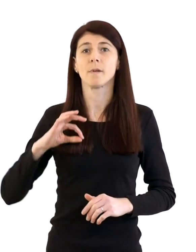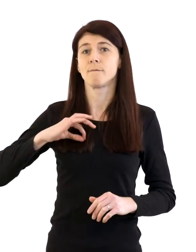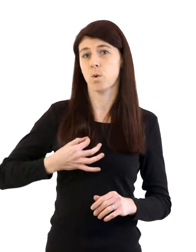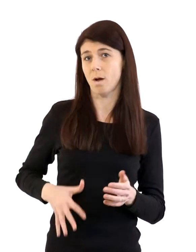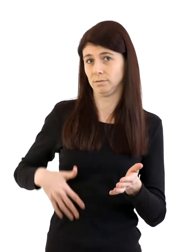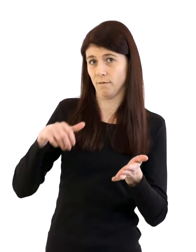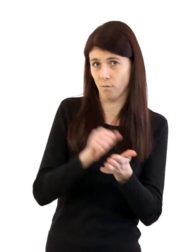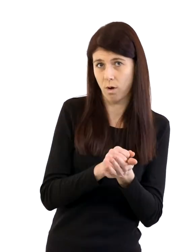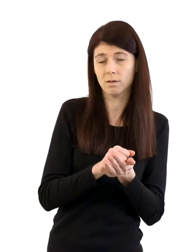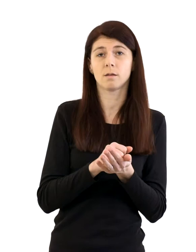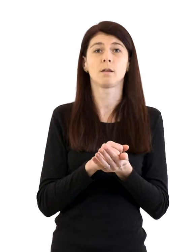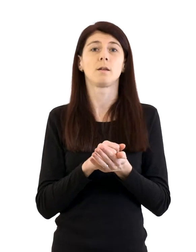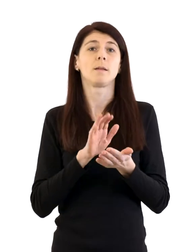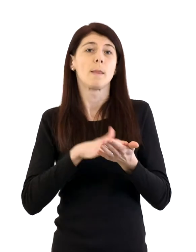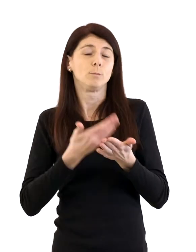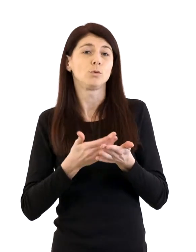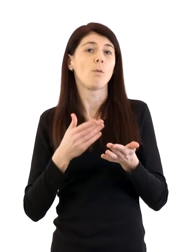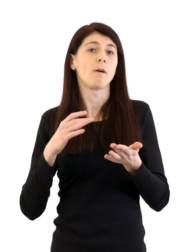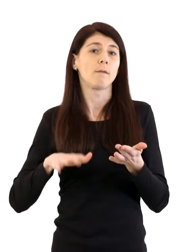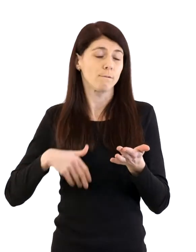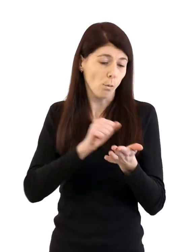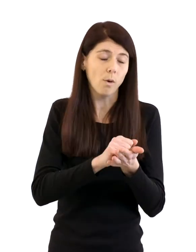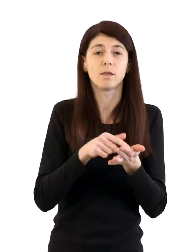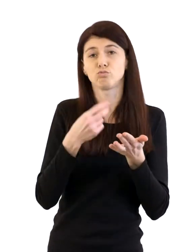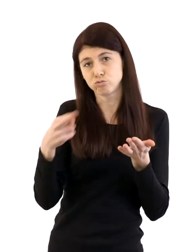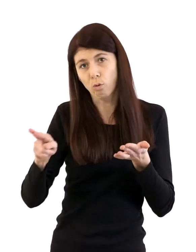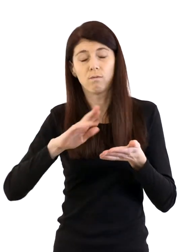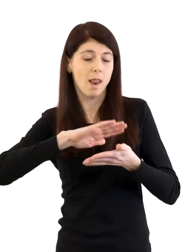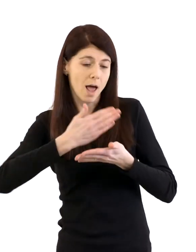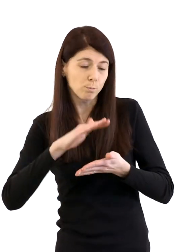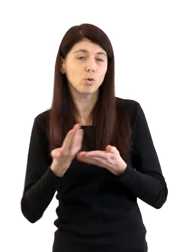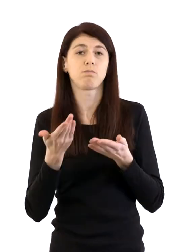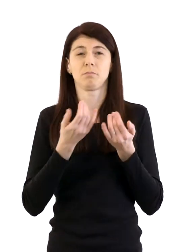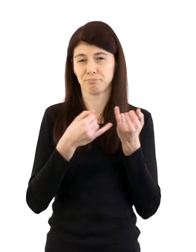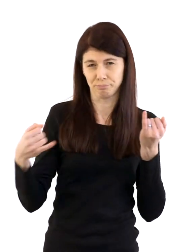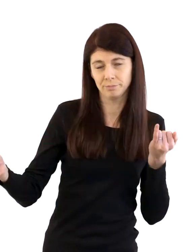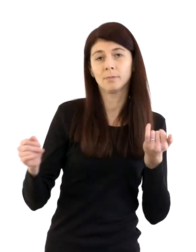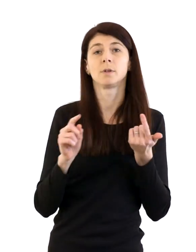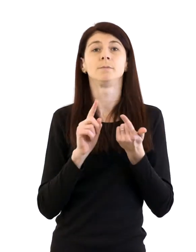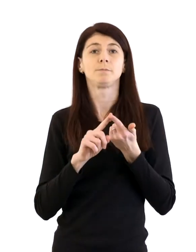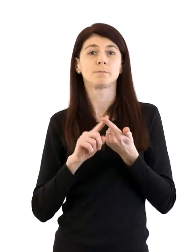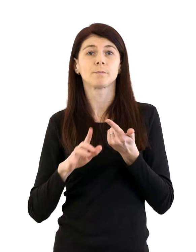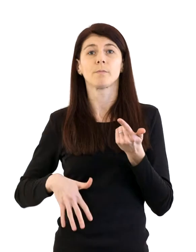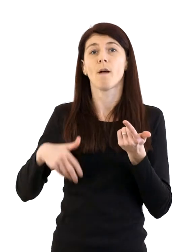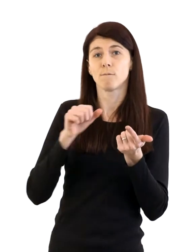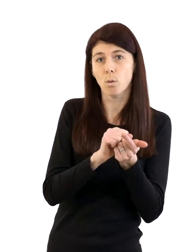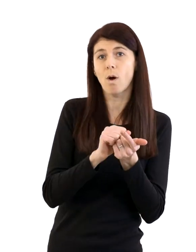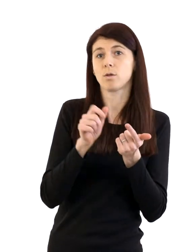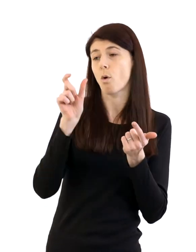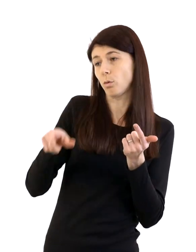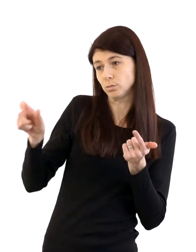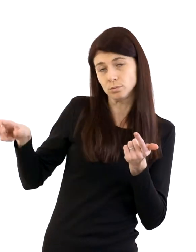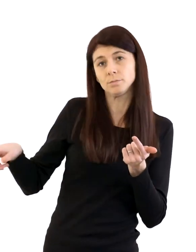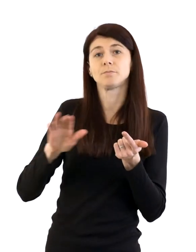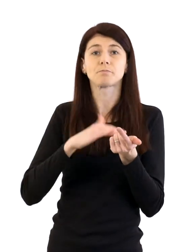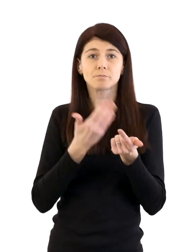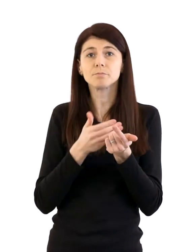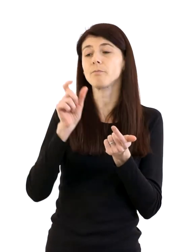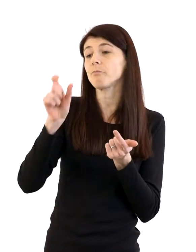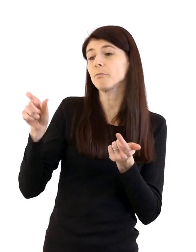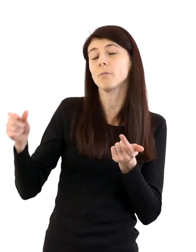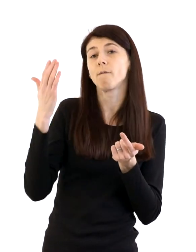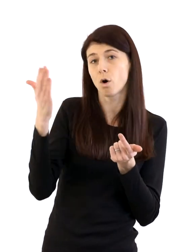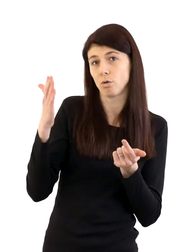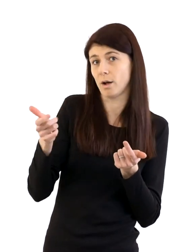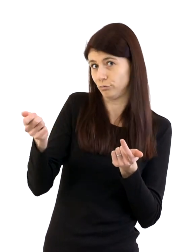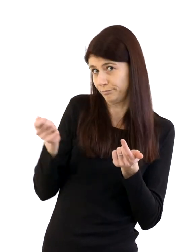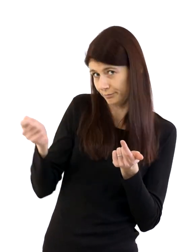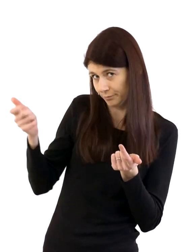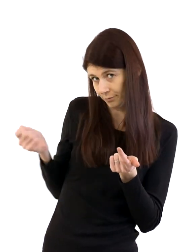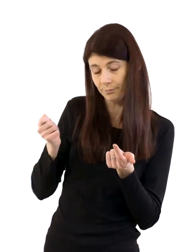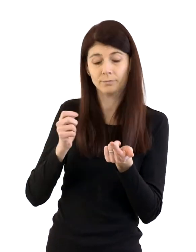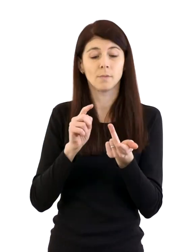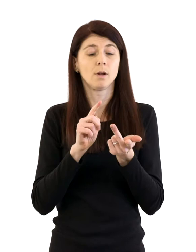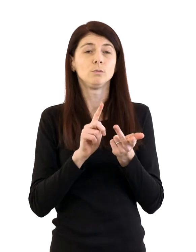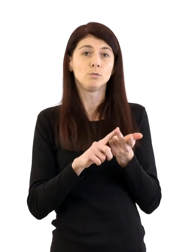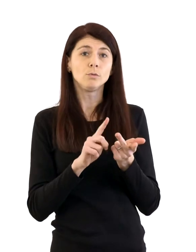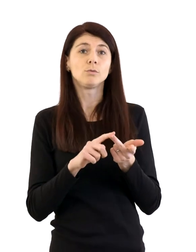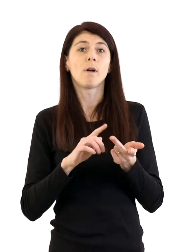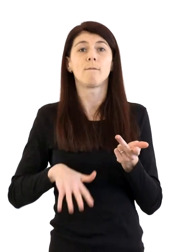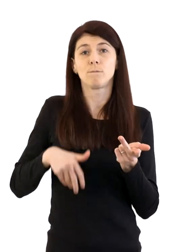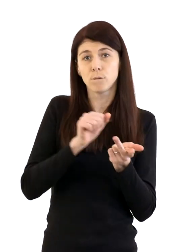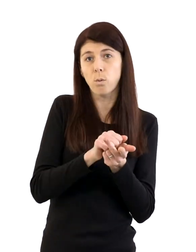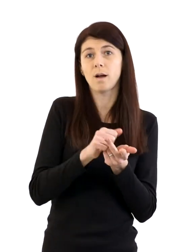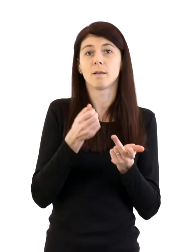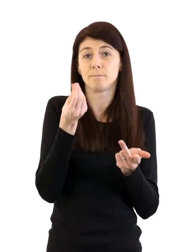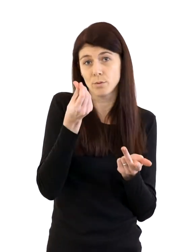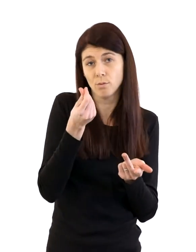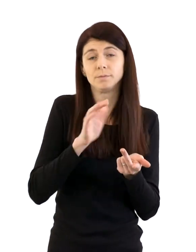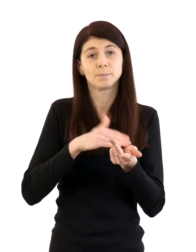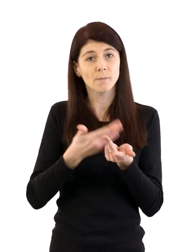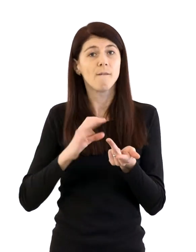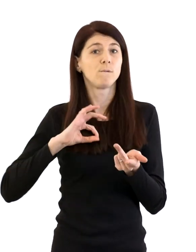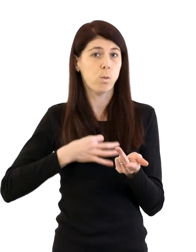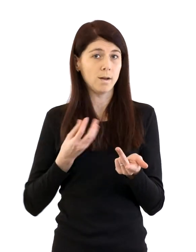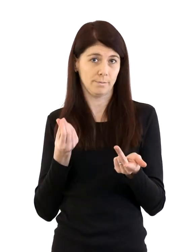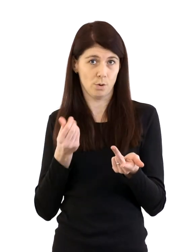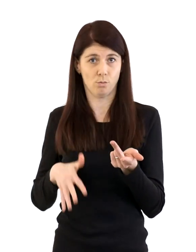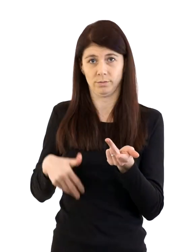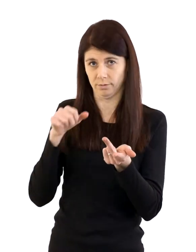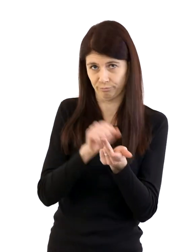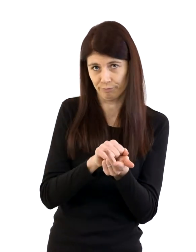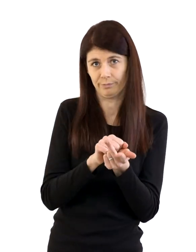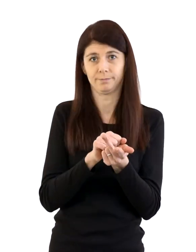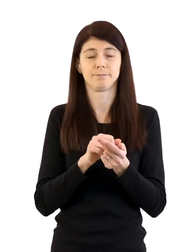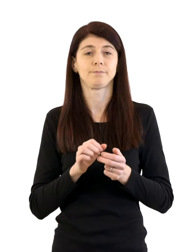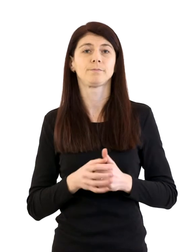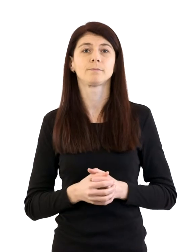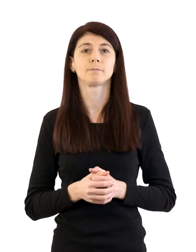wkład własny w postaci wkładu rzeczowego (np. laptop, inne) , osobowego (np. wolontariusze) lub pieniężnego (środki własne).